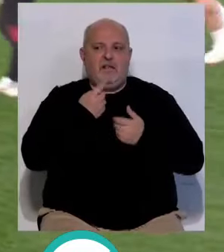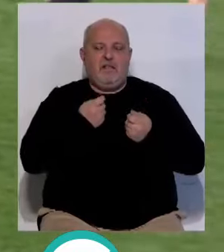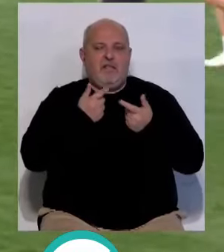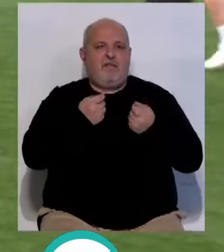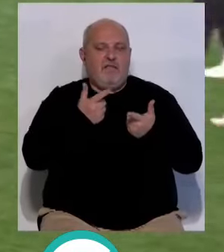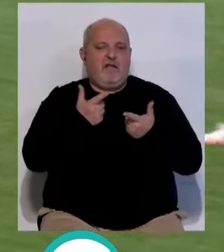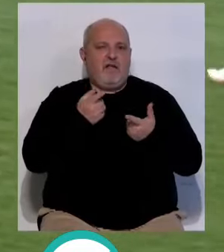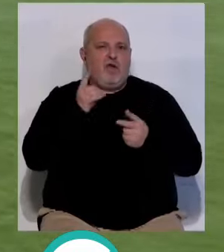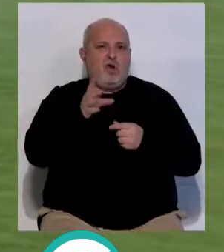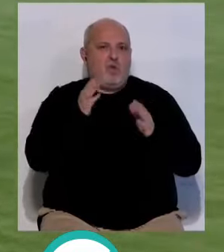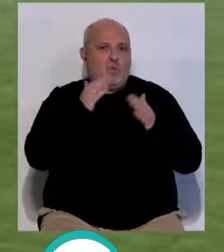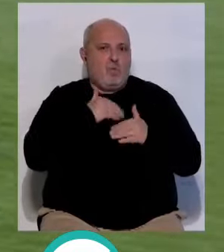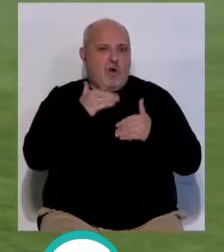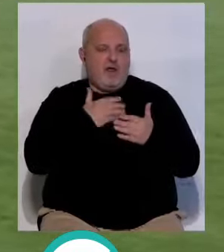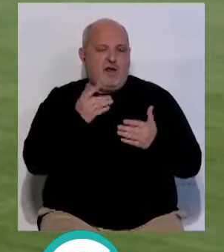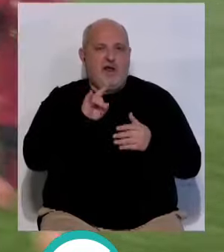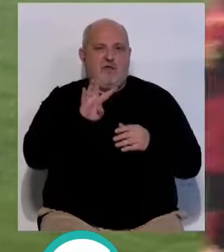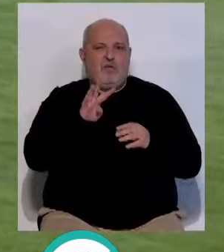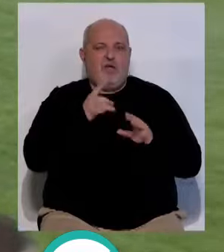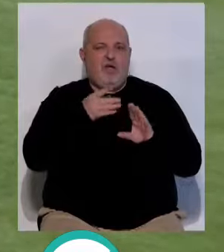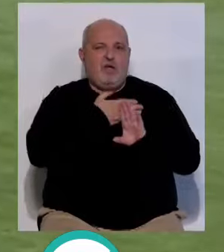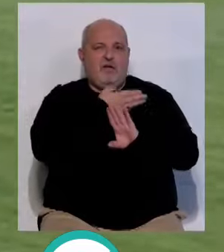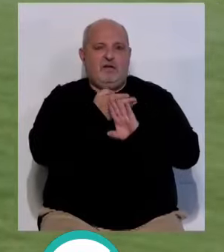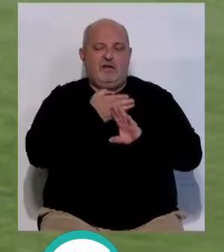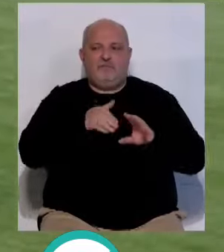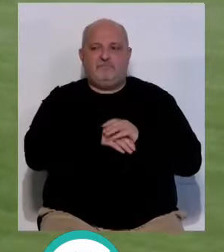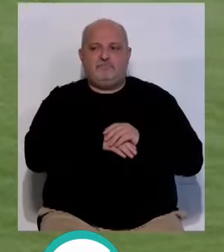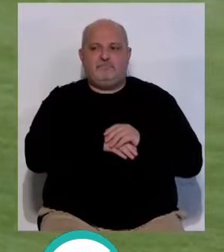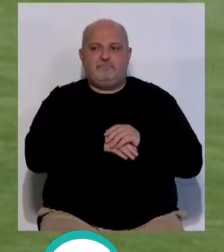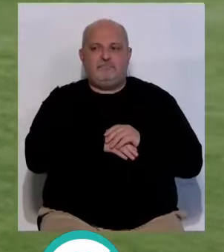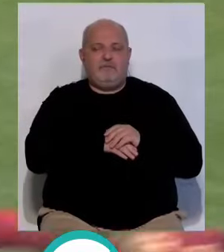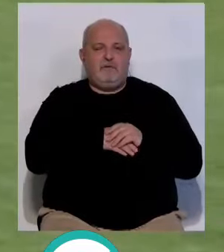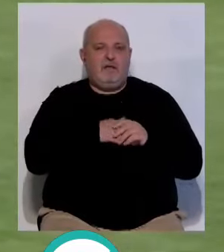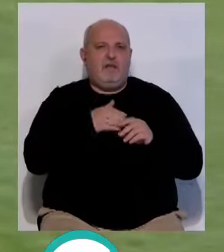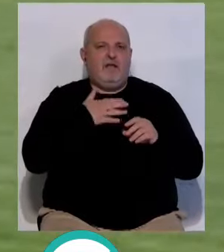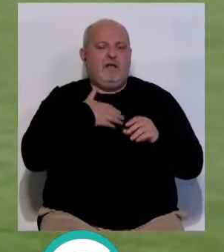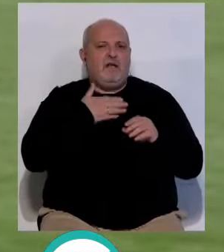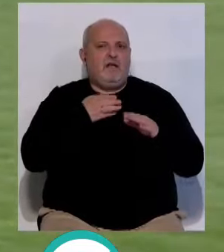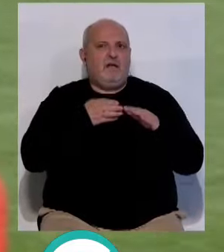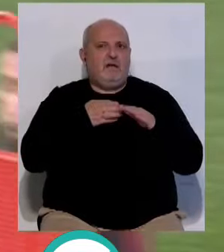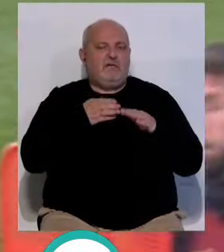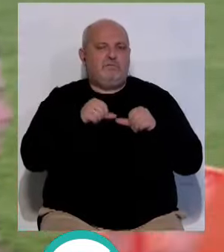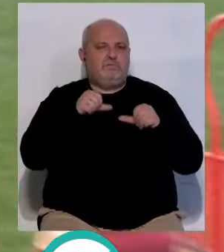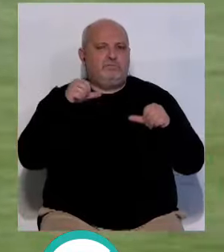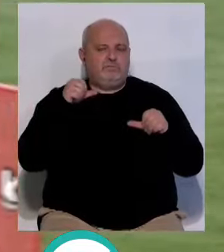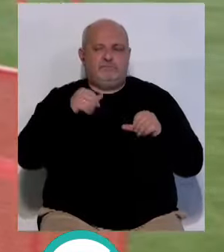y de hacer goles 14 goles en 19 centro del campo del ascenso chapín cuál era bezare furkin flin